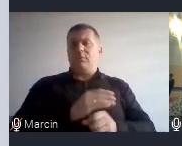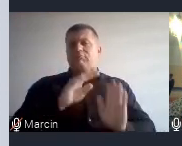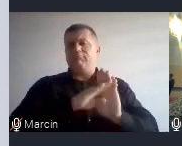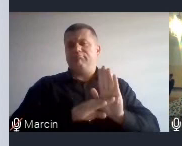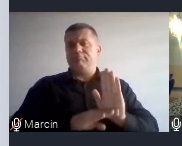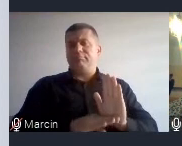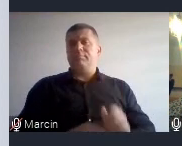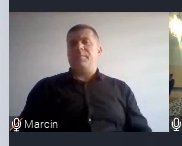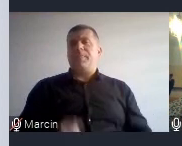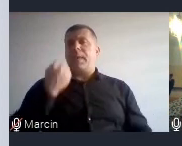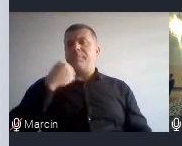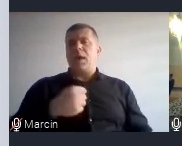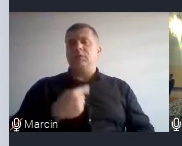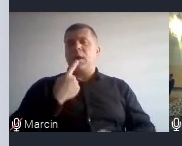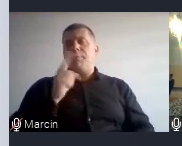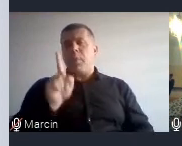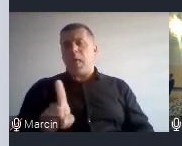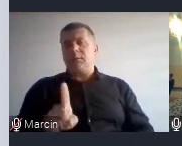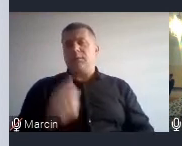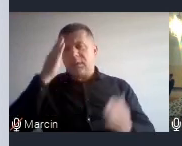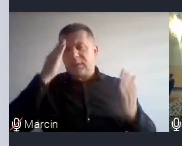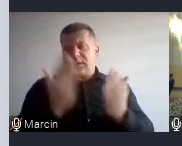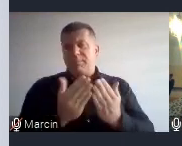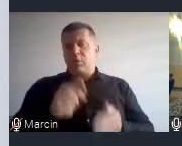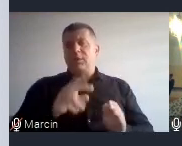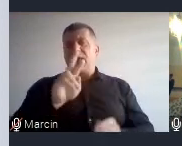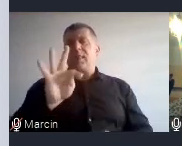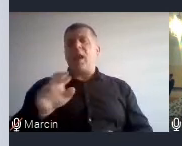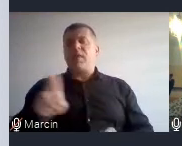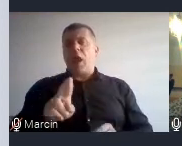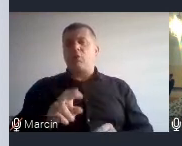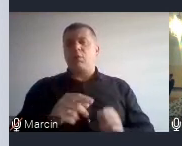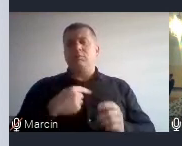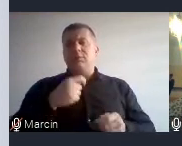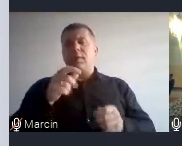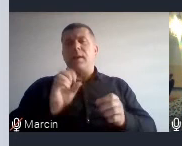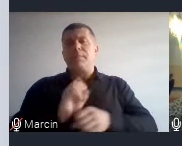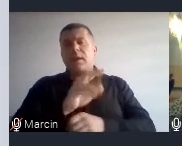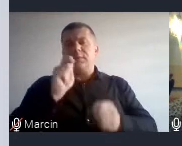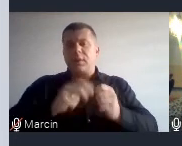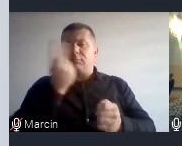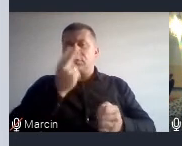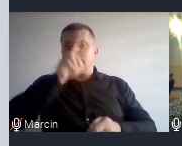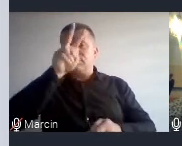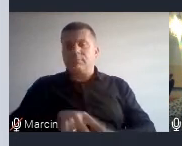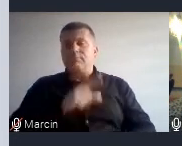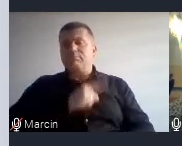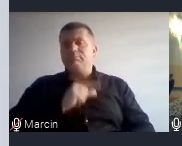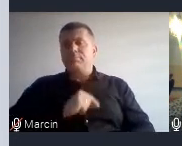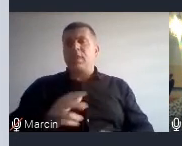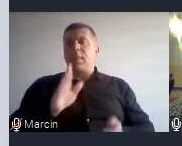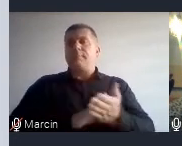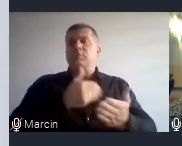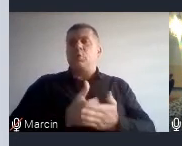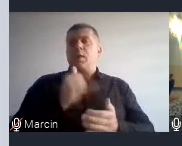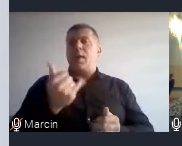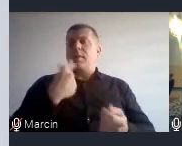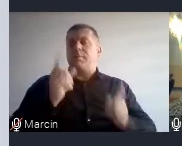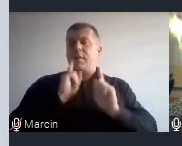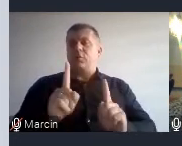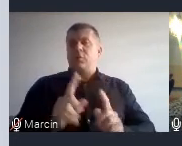Natomiast bardzo polecam zapoznać się z tym taryfikatorem i rzucić okiem w prezentację, przynajmniej nieprawidłowości. na przykłady